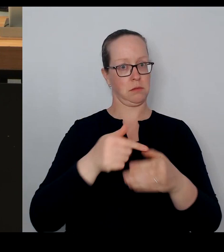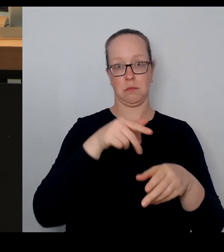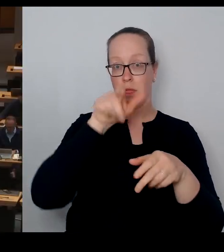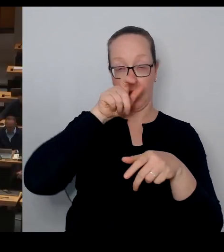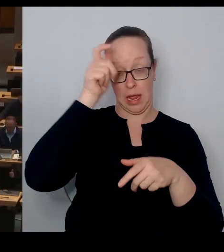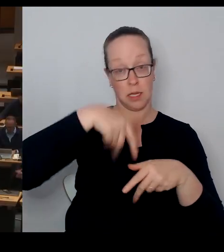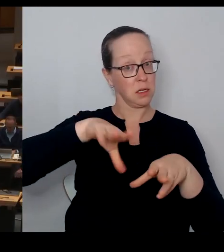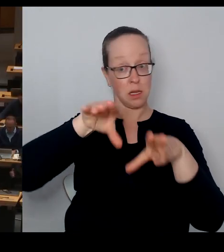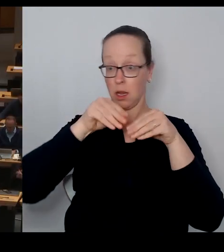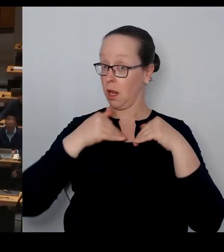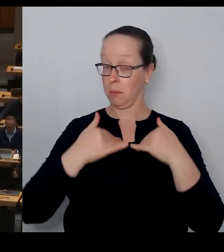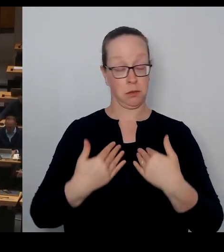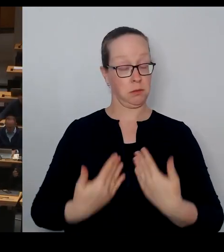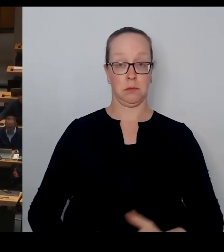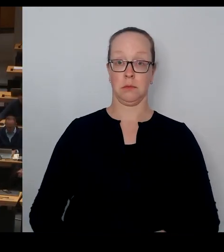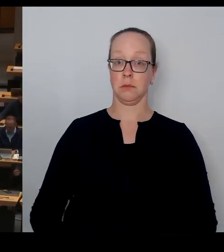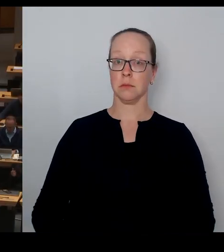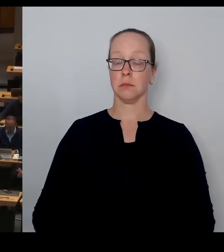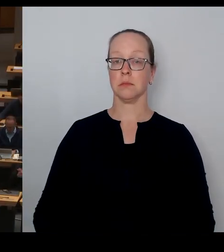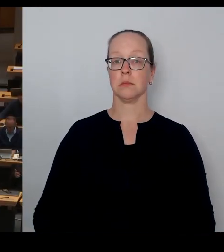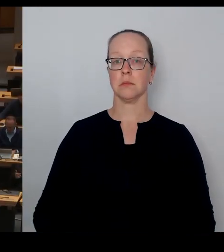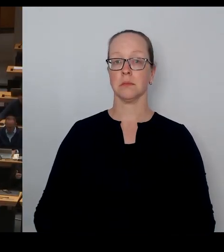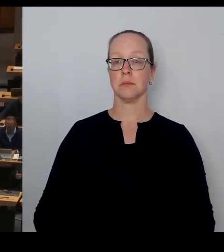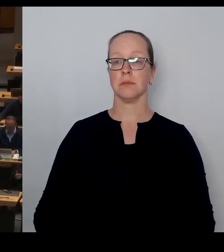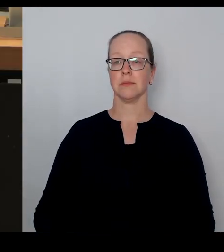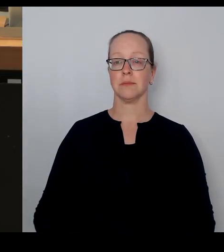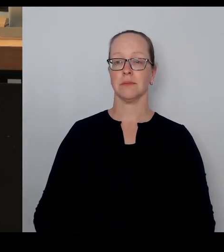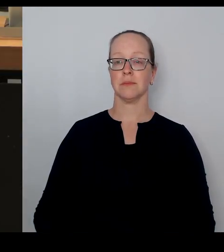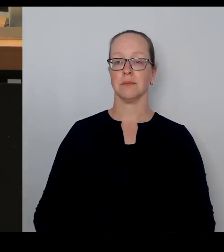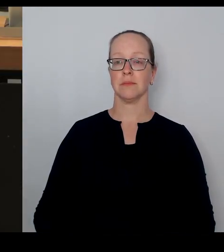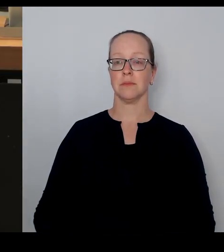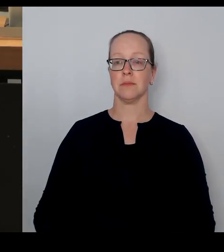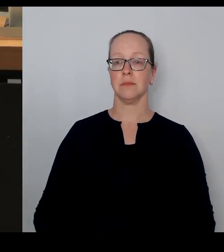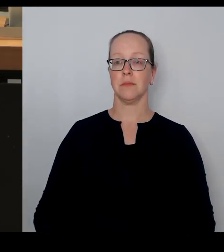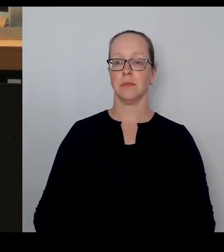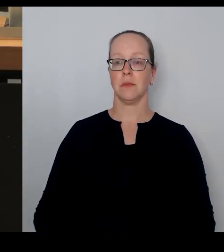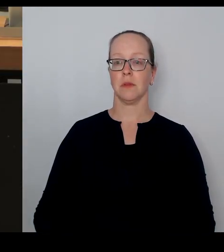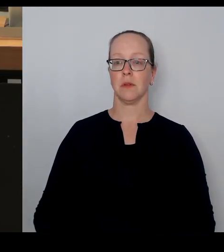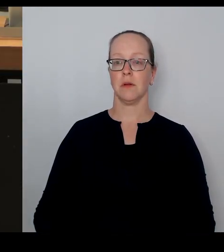Und die Situation wird jetzt noch verschlimmert, wenn der Senat anfängt, ohne Grund Busspuren anzuordnen.